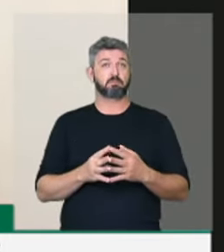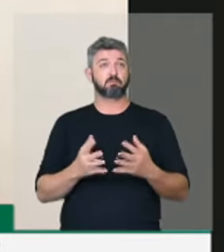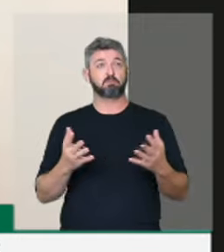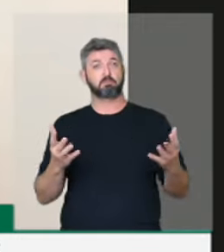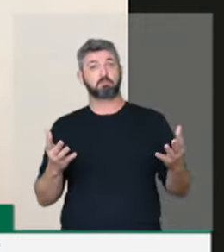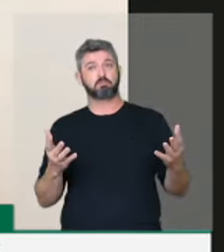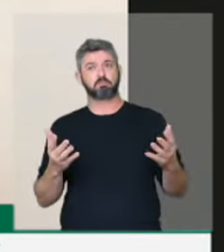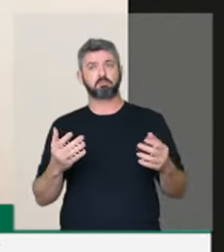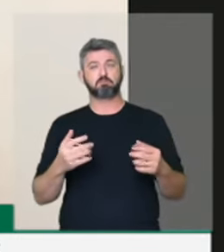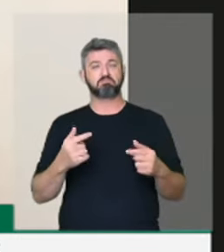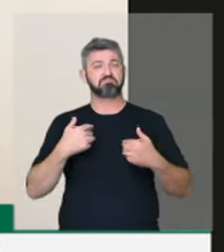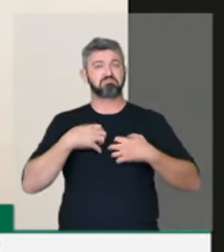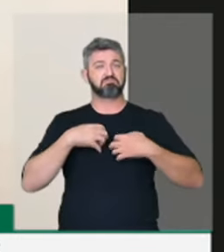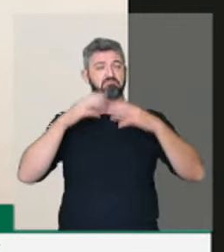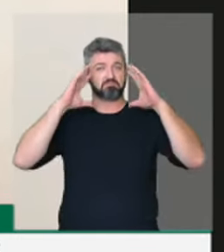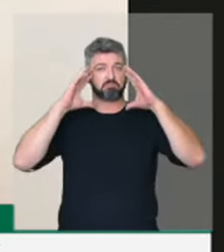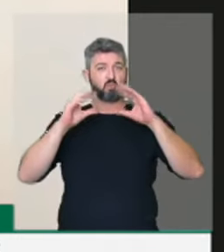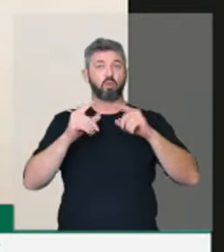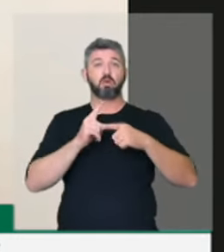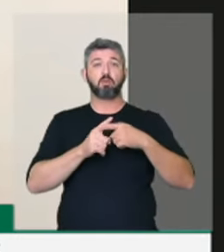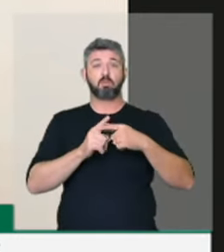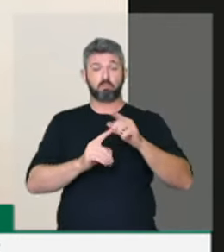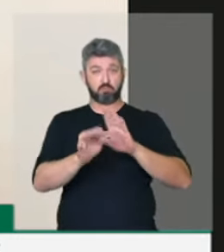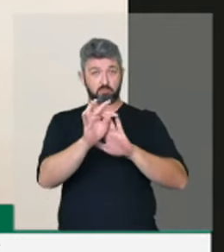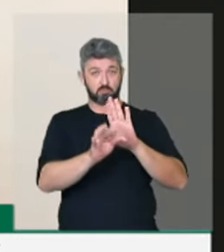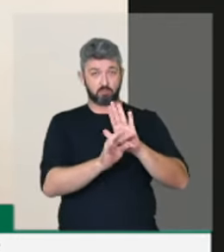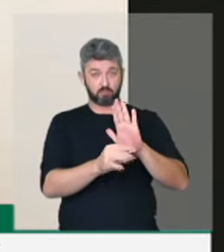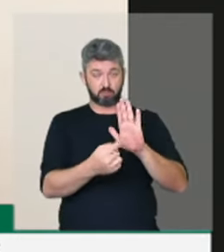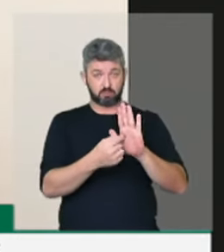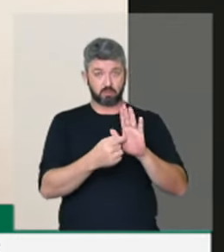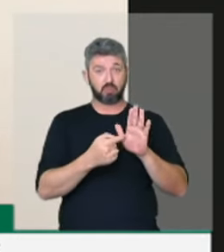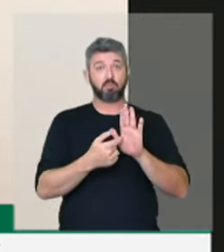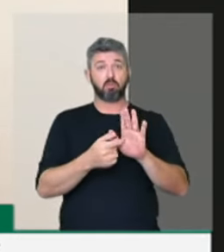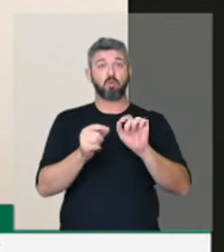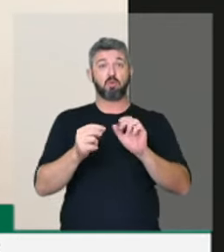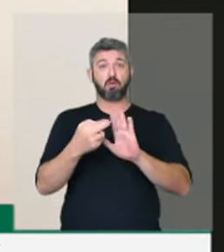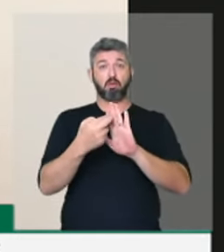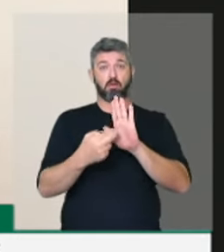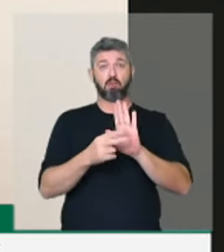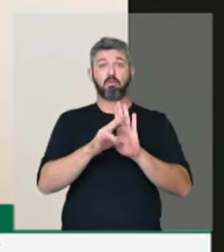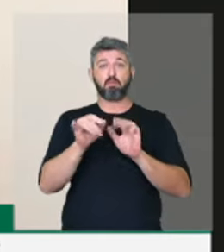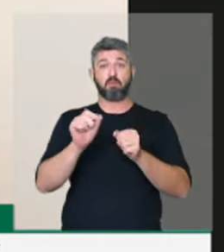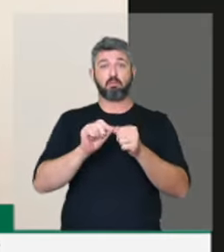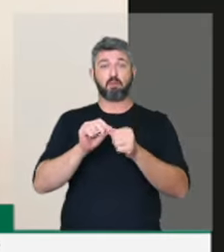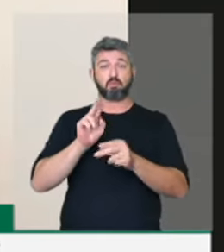TRANQUILO PORQUE NA... NO TEXTO MOSTRA QUE A REGULAÇÃO SERÁ FEITA PELO SUS, ENTÃO SE SERÁ FEITA PELO SUS, CADA ESTADO TEM SUA CENTRAL DE